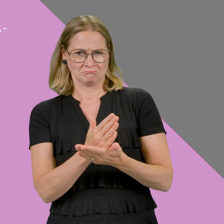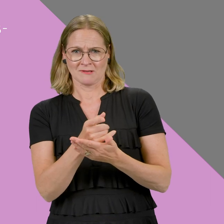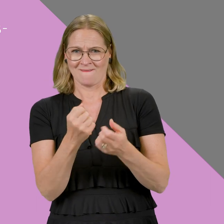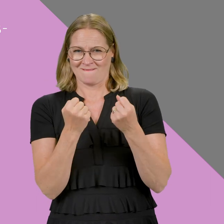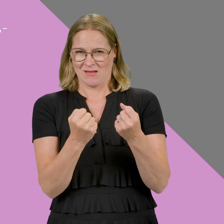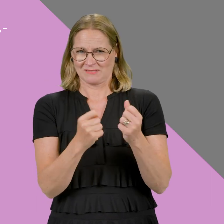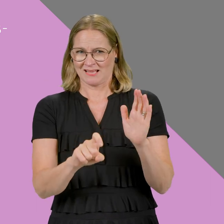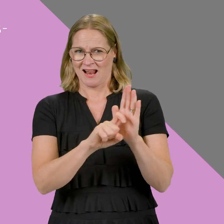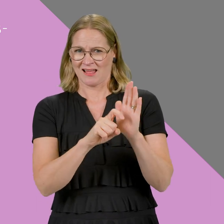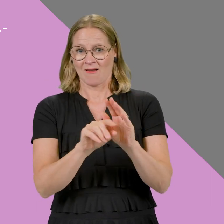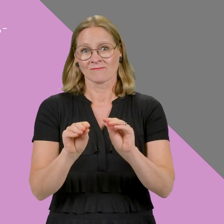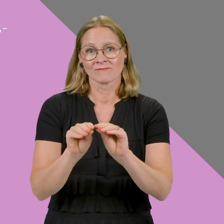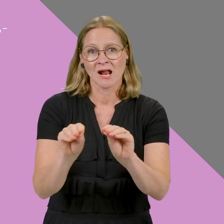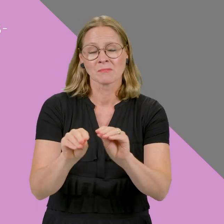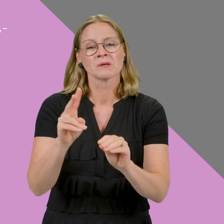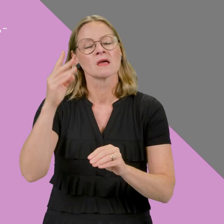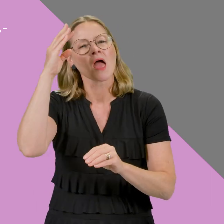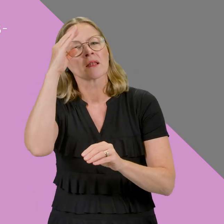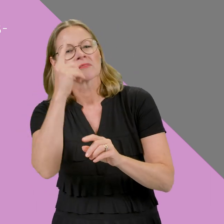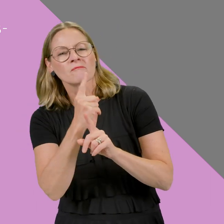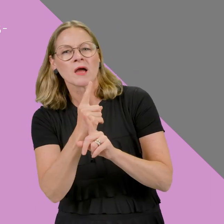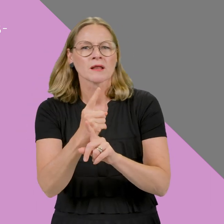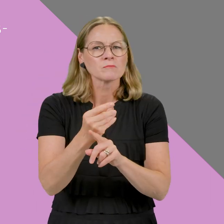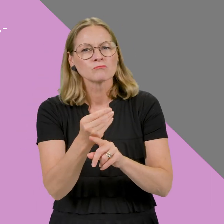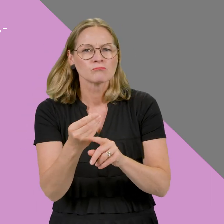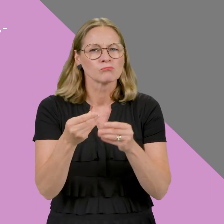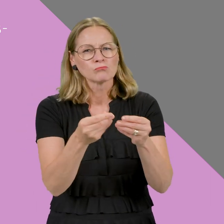Voimassa olevassa laissa valmennus on puolestaan harkinnanvaraista.